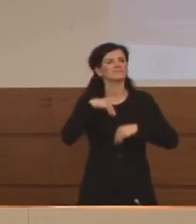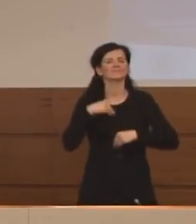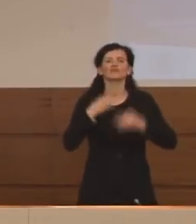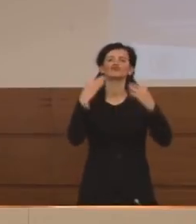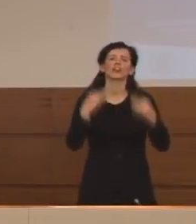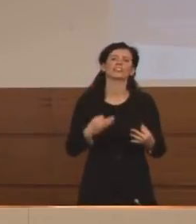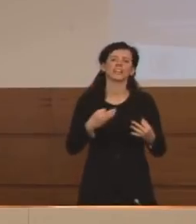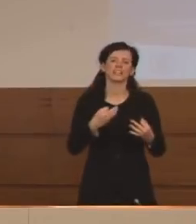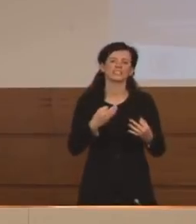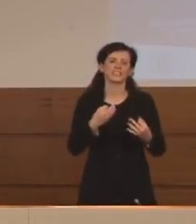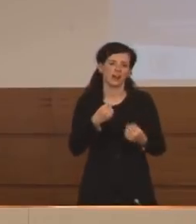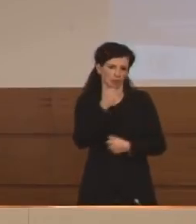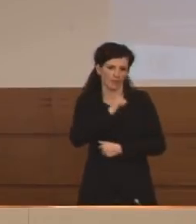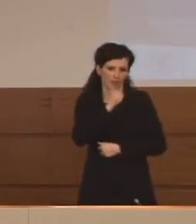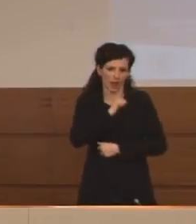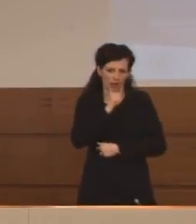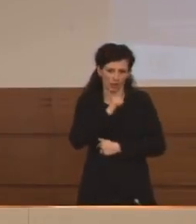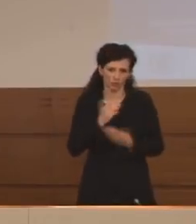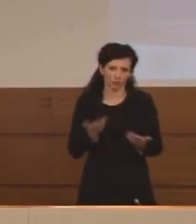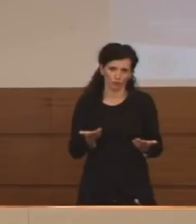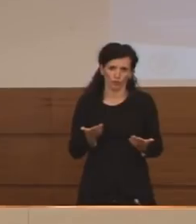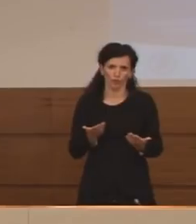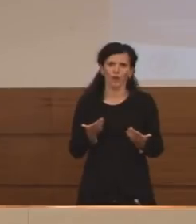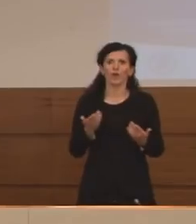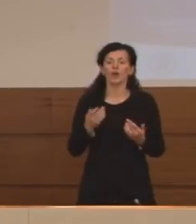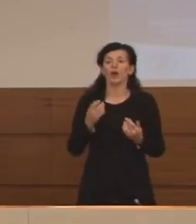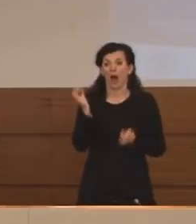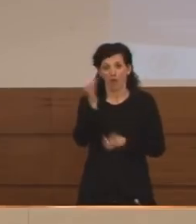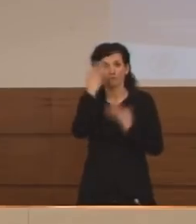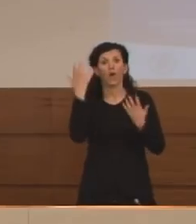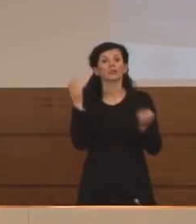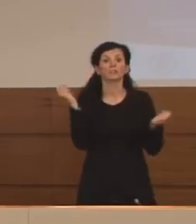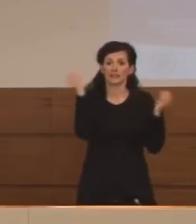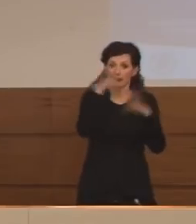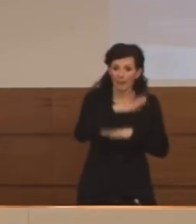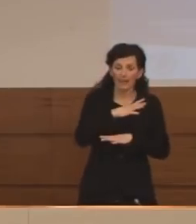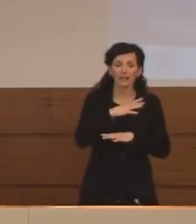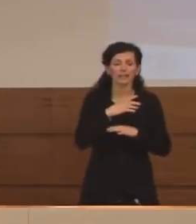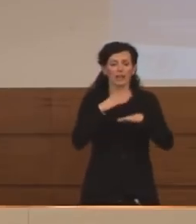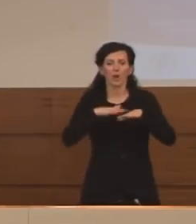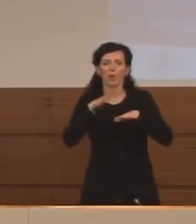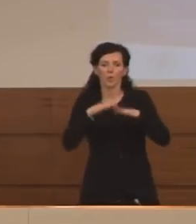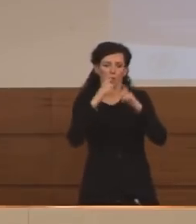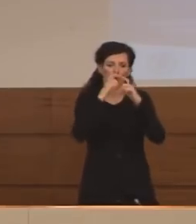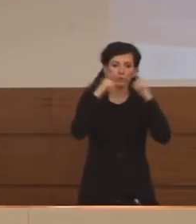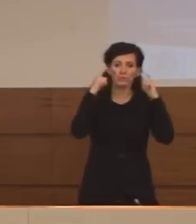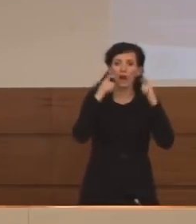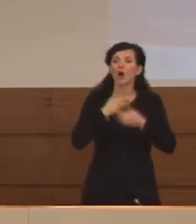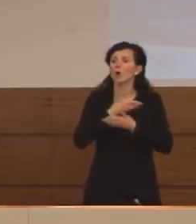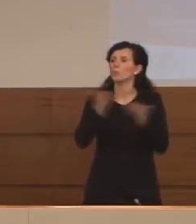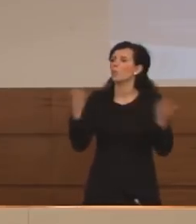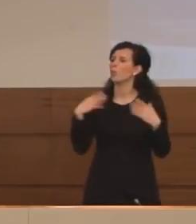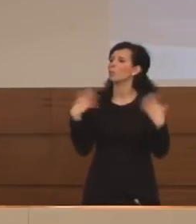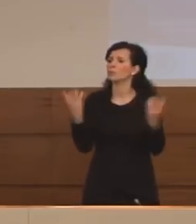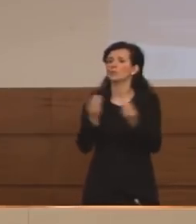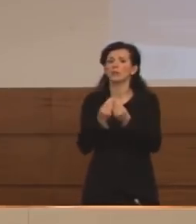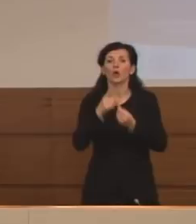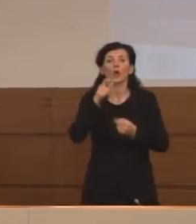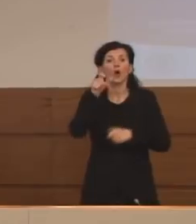E utlillzarle in pubblico non è obbligatorio e soprattutto non crea, come dicevamo, delle certezze.